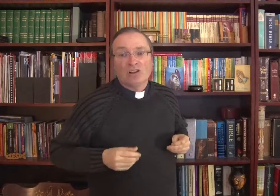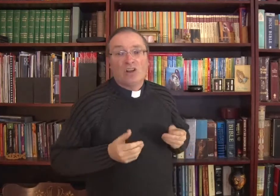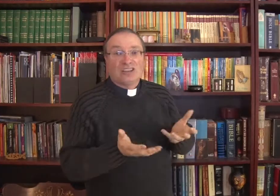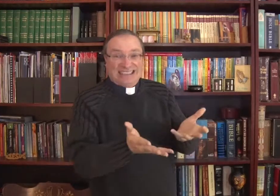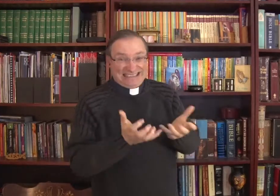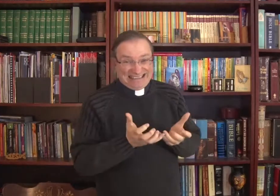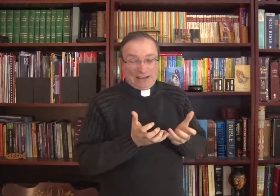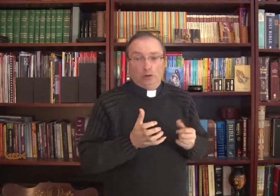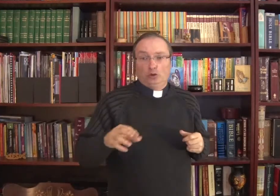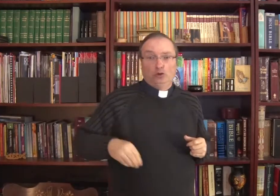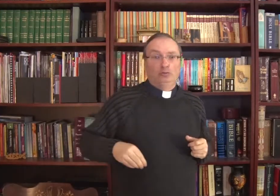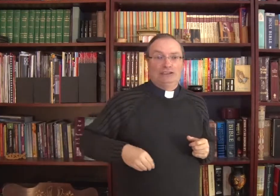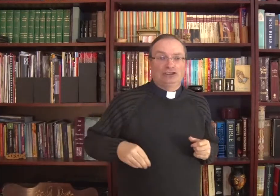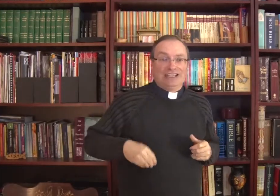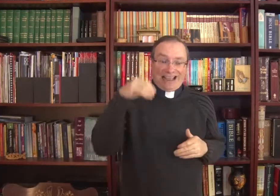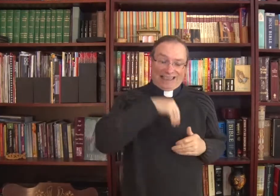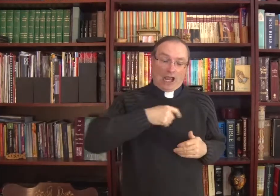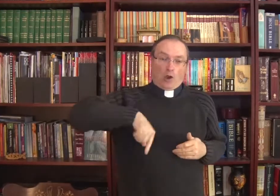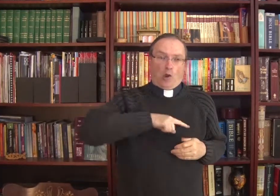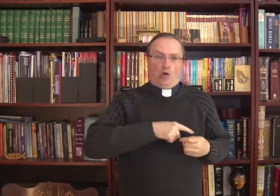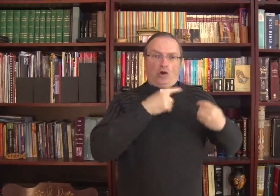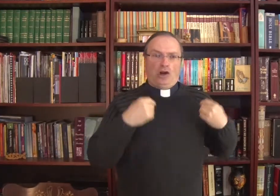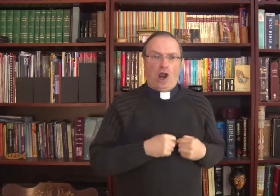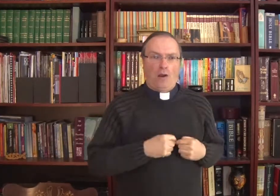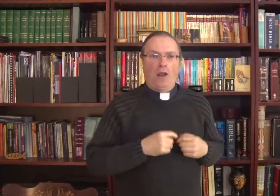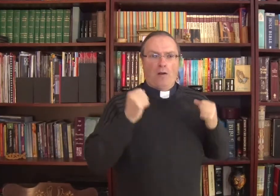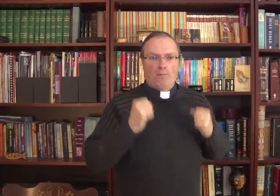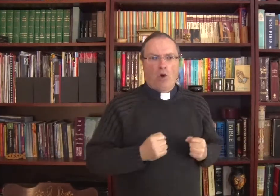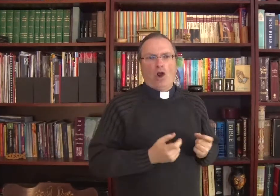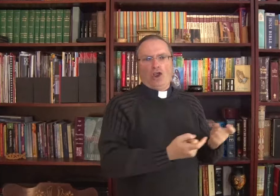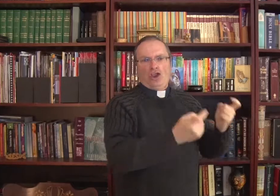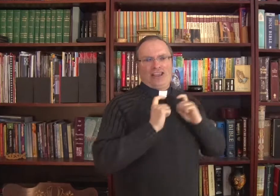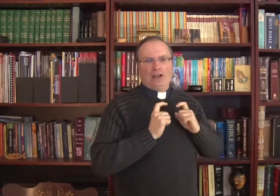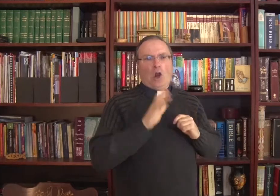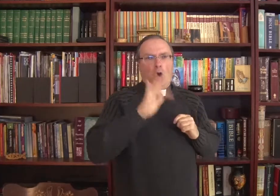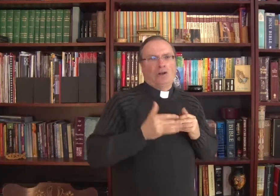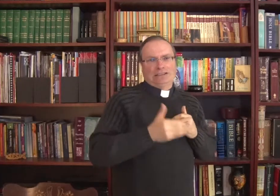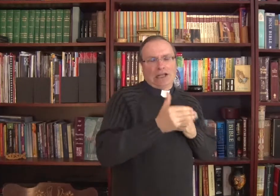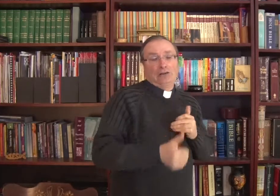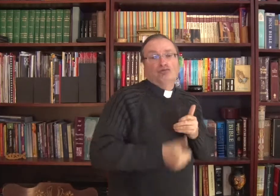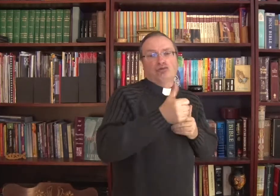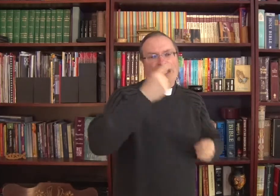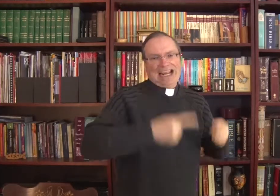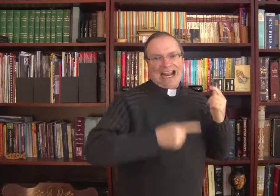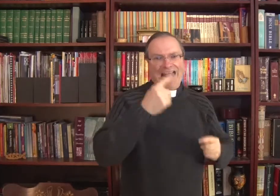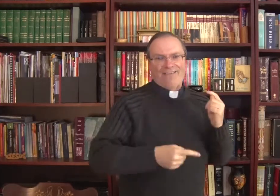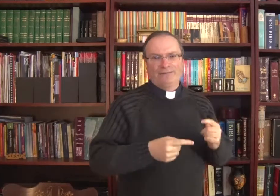Le désir du péché dans nos cœurs peut donner une conséquence plus grave,